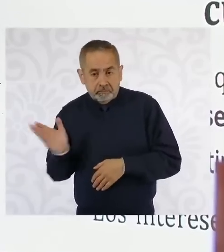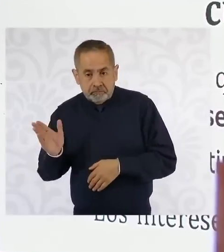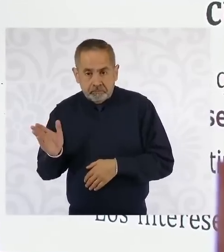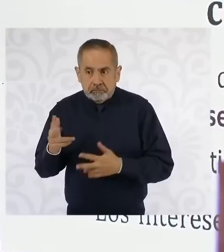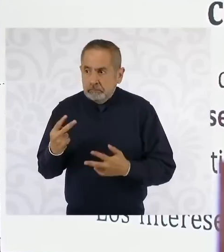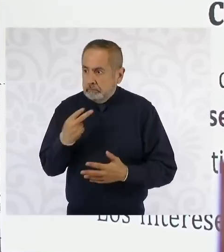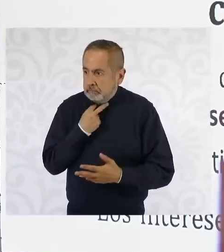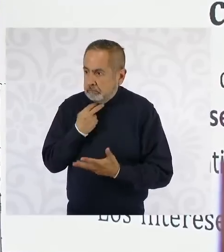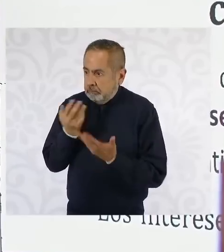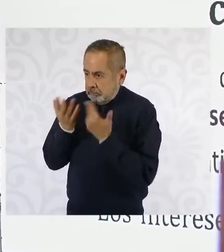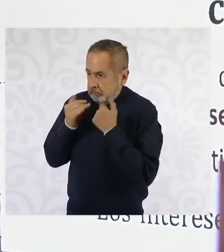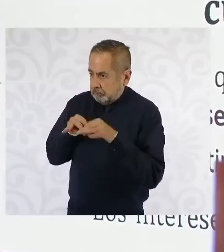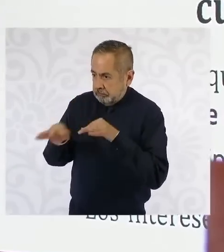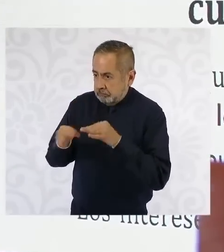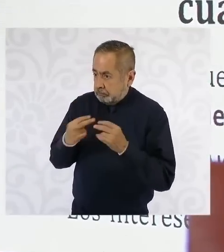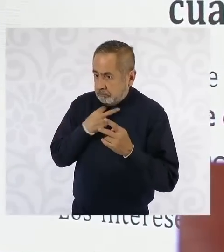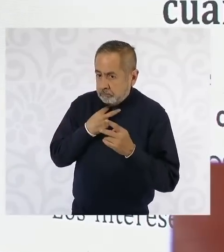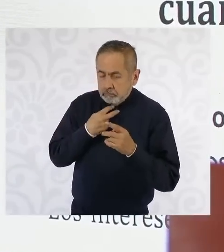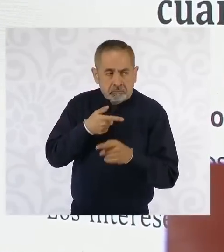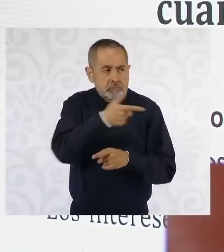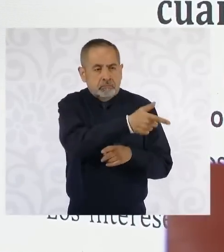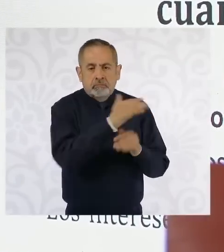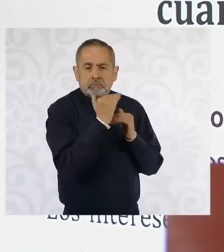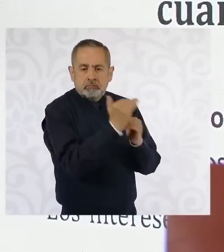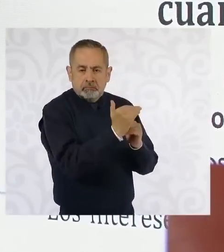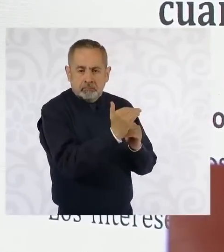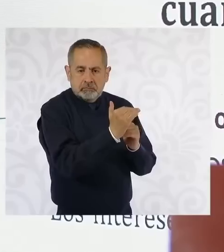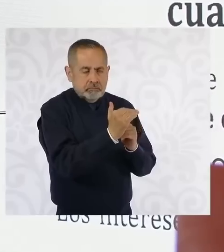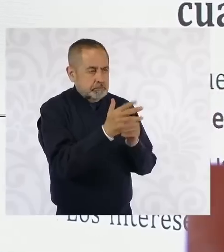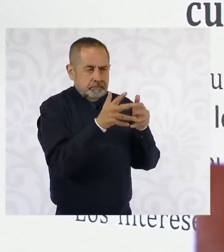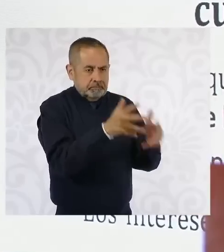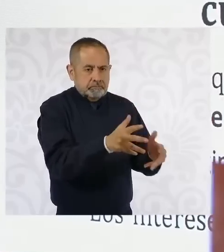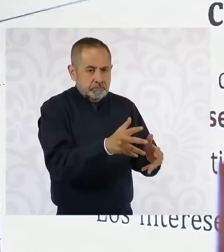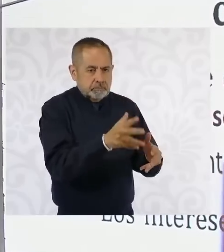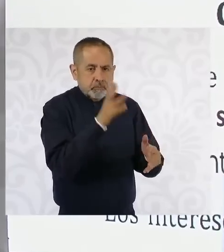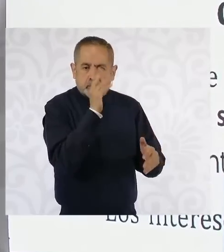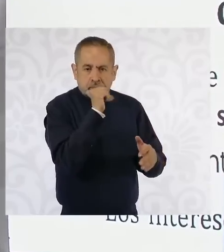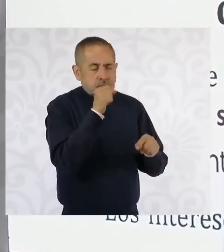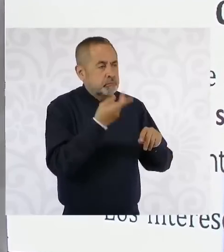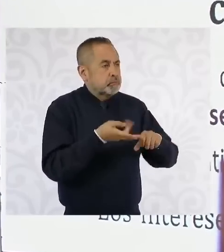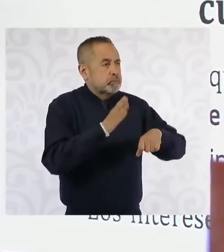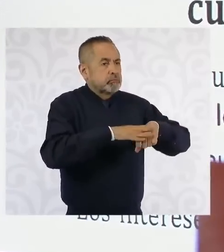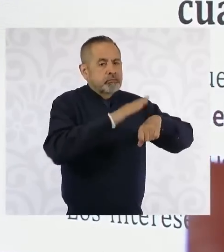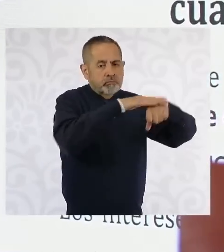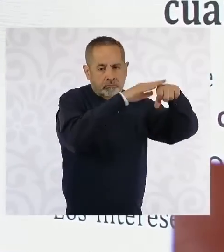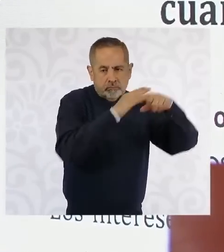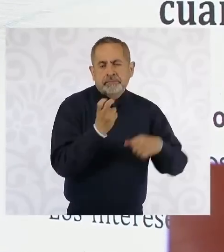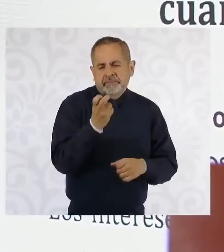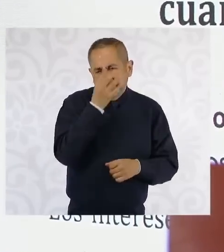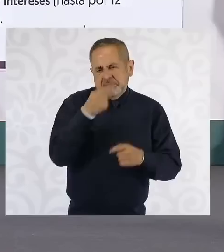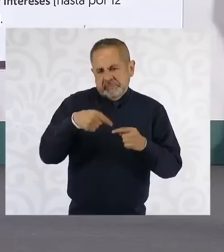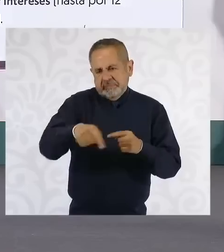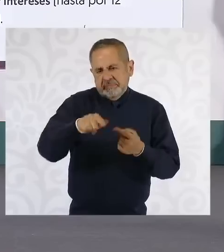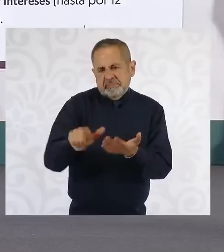partir de la que se autorice la el cambio en la ley va a ser que este beneficio lo van a tener